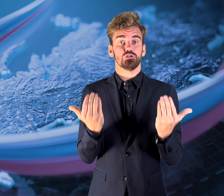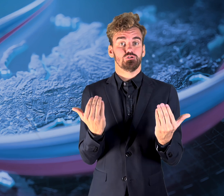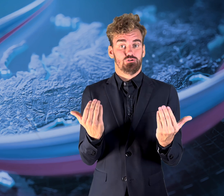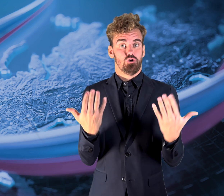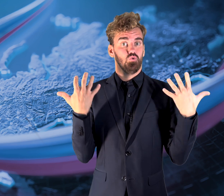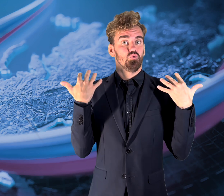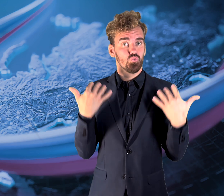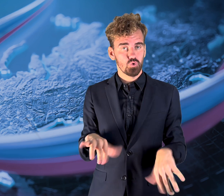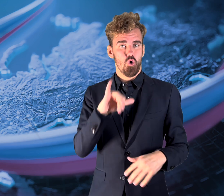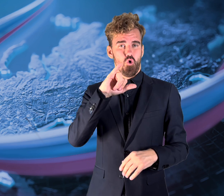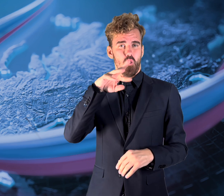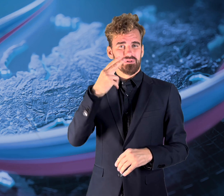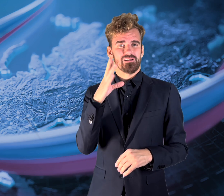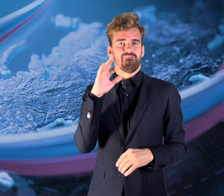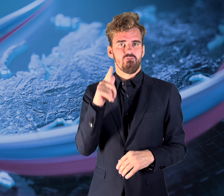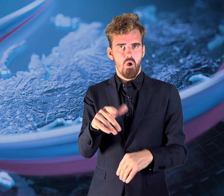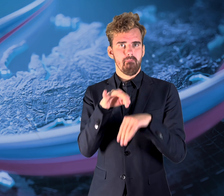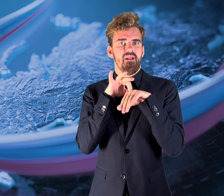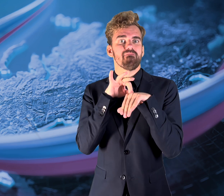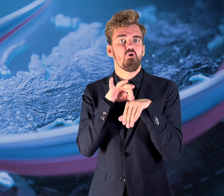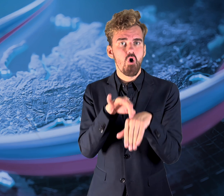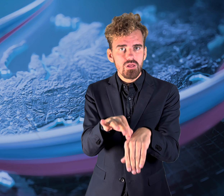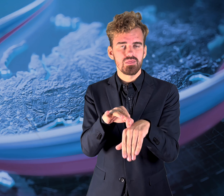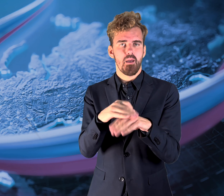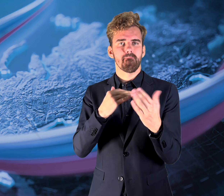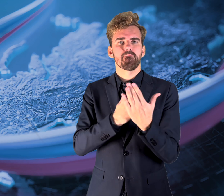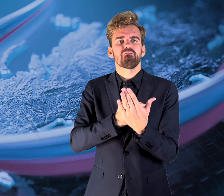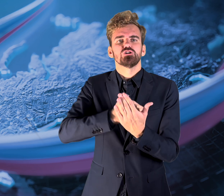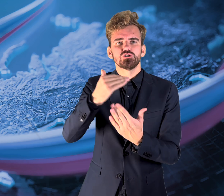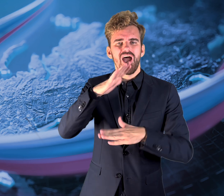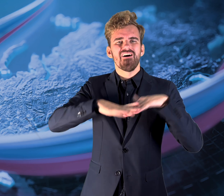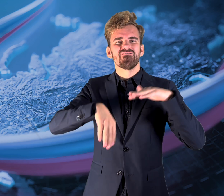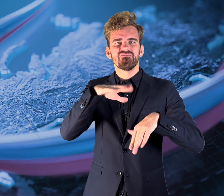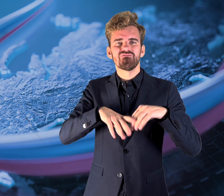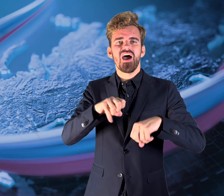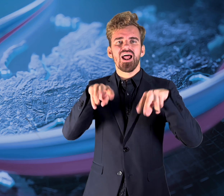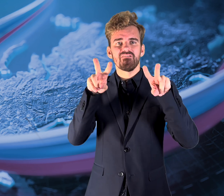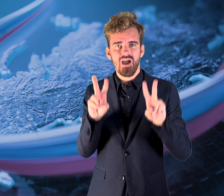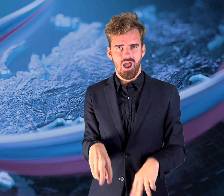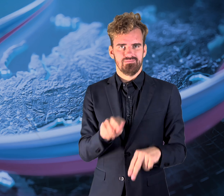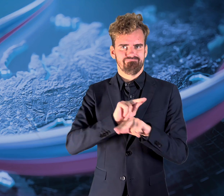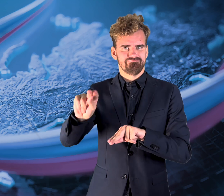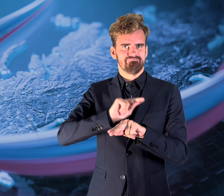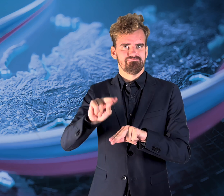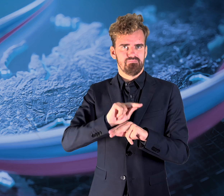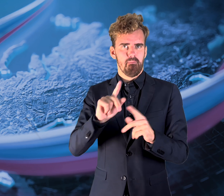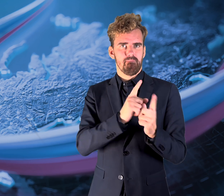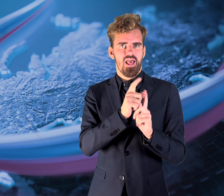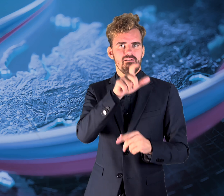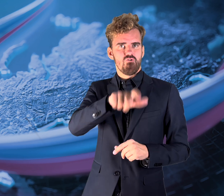Уже сейчас УМЦ ВОГ проводит повышение квалификации переводчиков РЖЯ